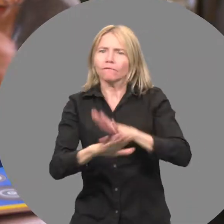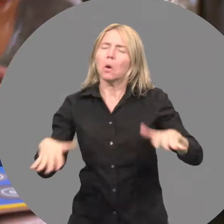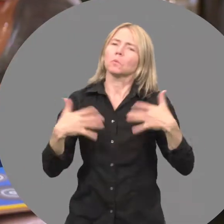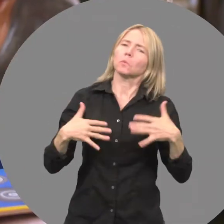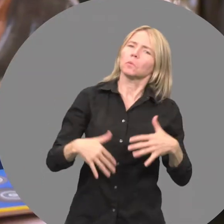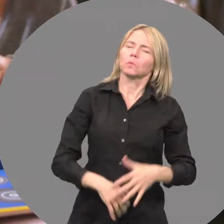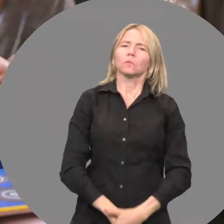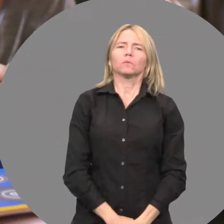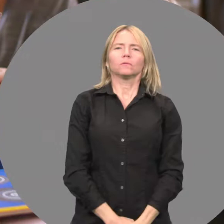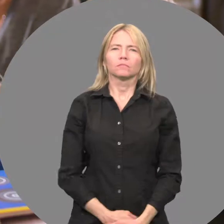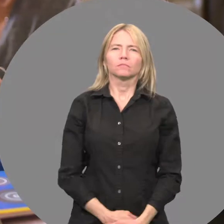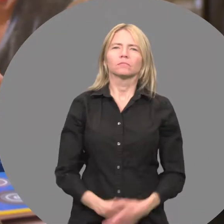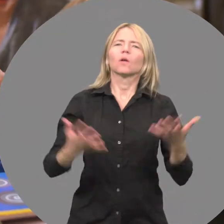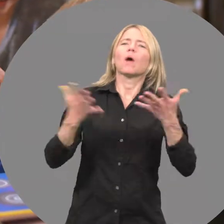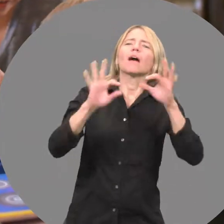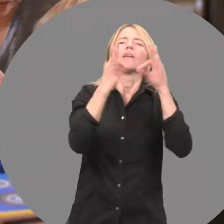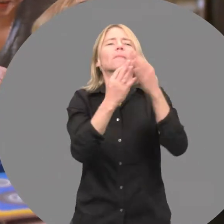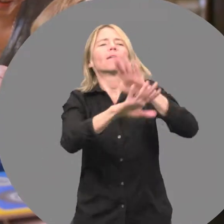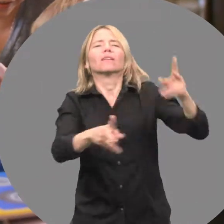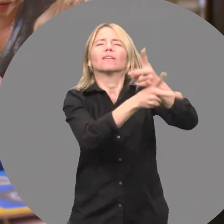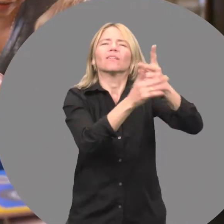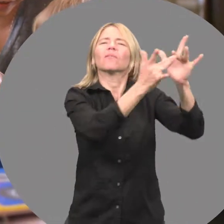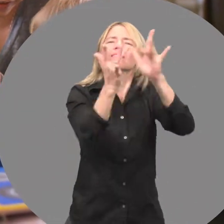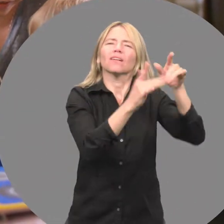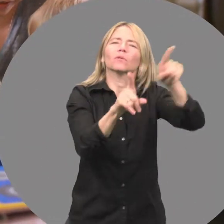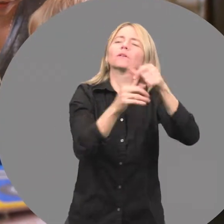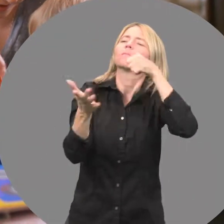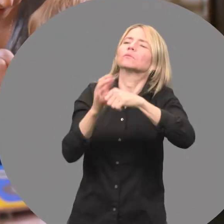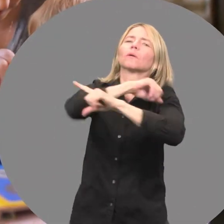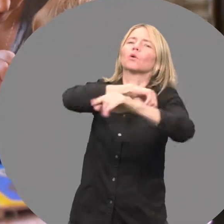Que la Family Child Care Connections et le STTP s'associent pour nous offrir